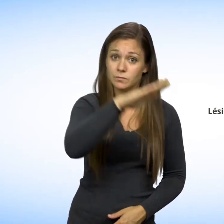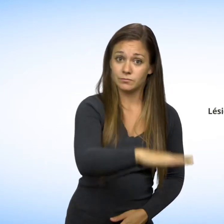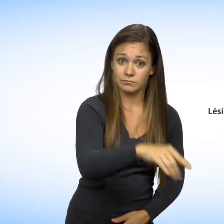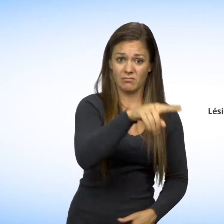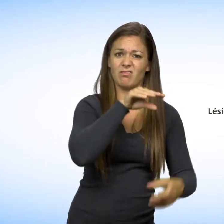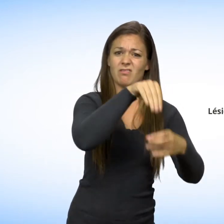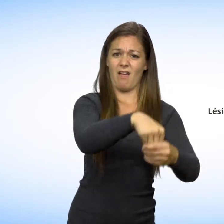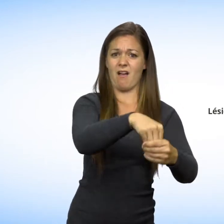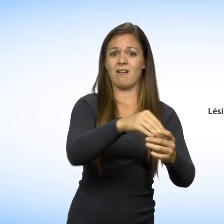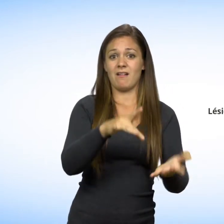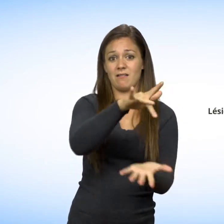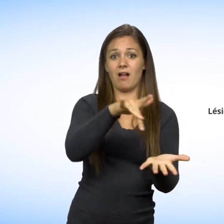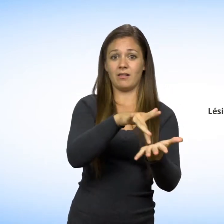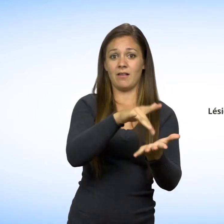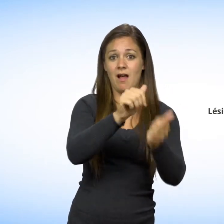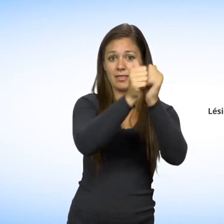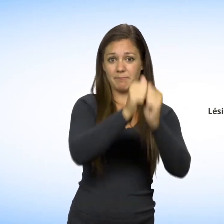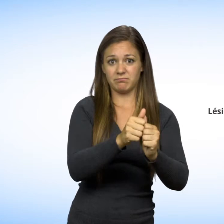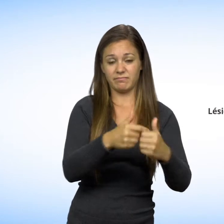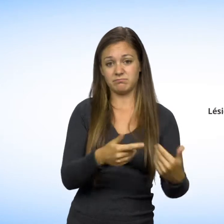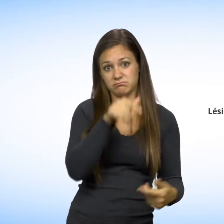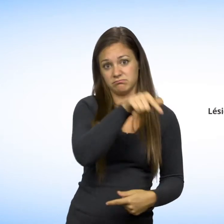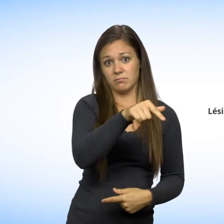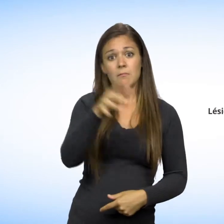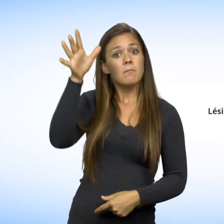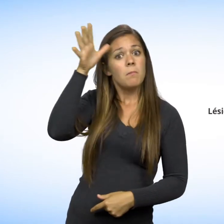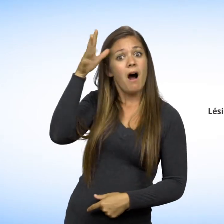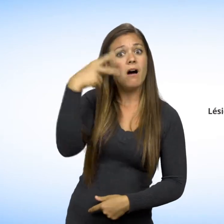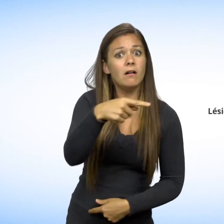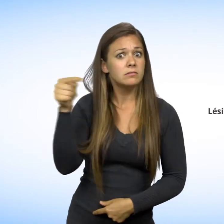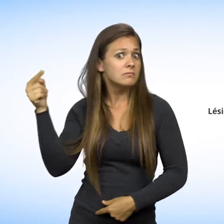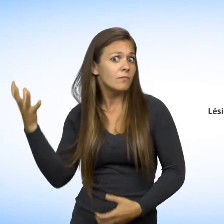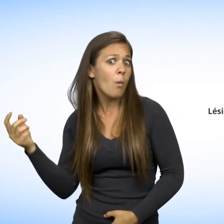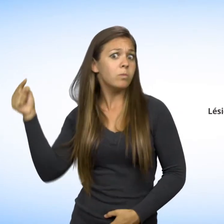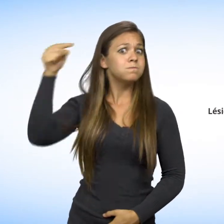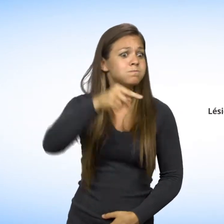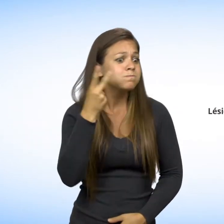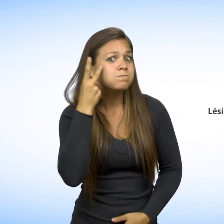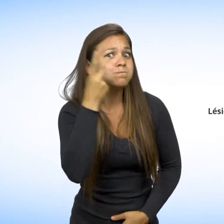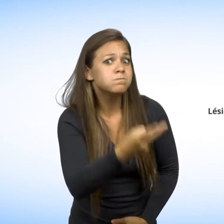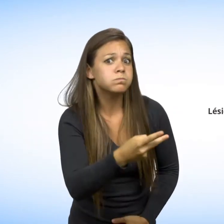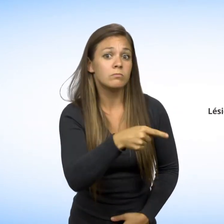Une enfant de 5 ans est hébergé dans un centre de réadaptation. Son père veut lui rendre visite.